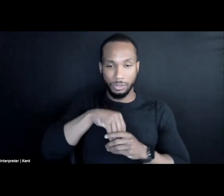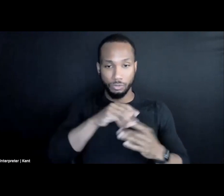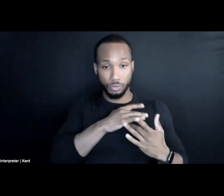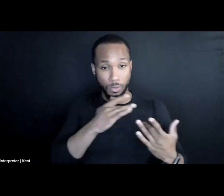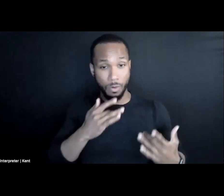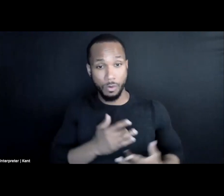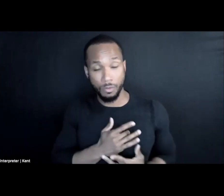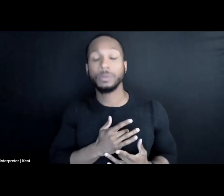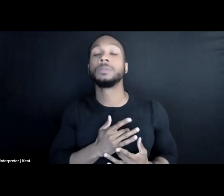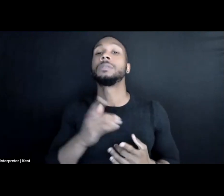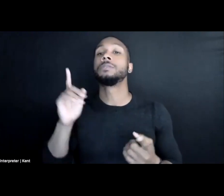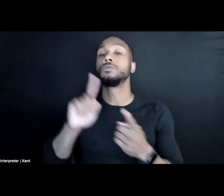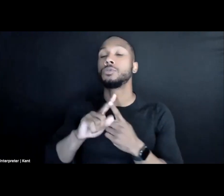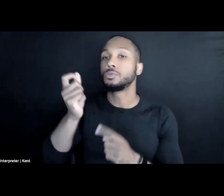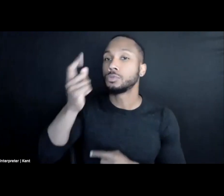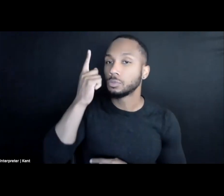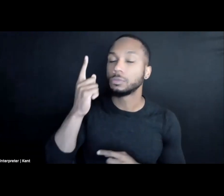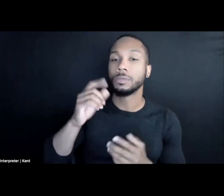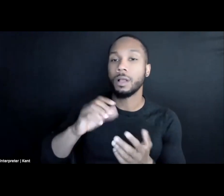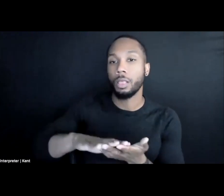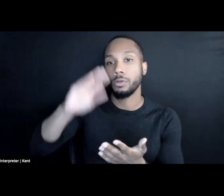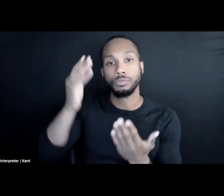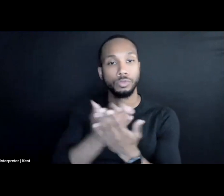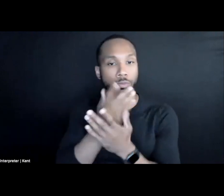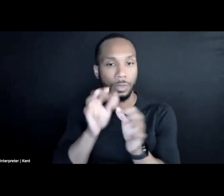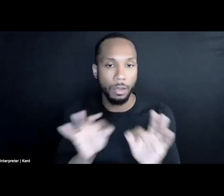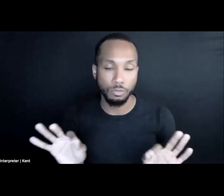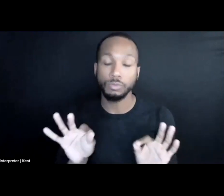hasta que aprendan tu nueva lengua, hasta que puedas compartirlos